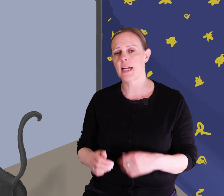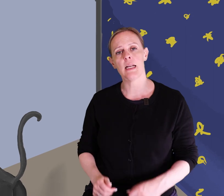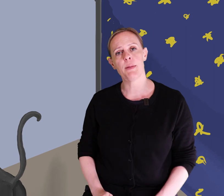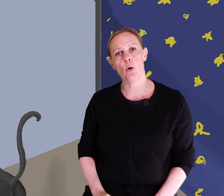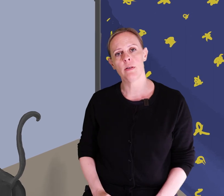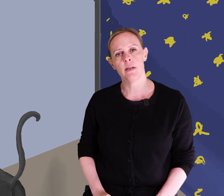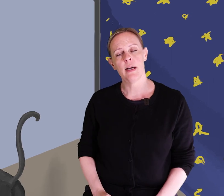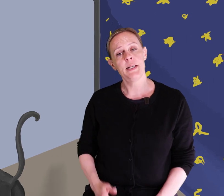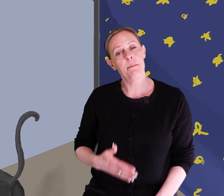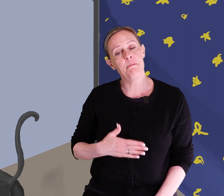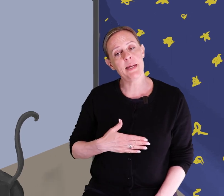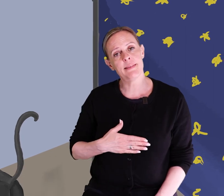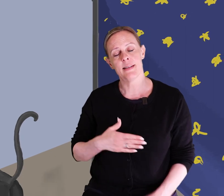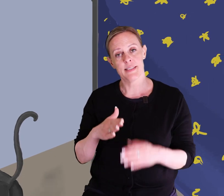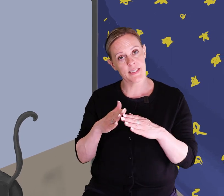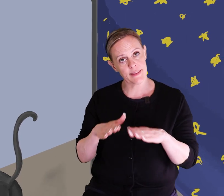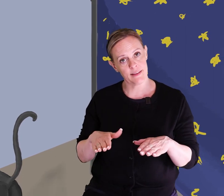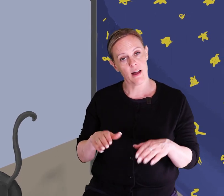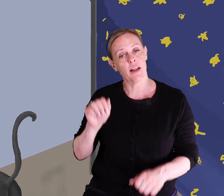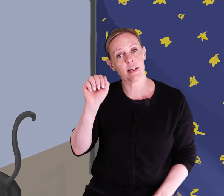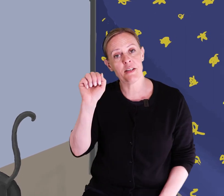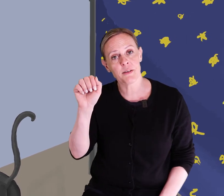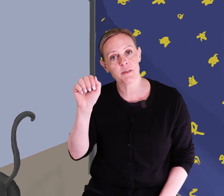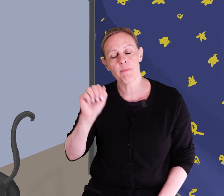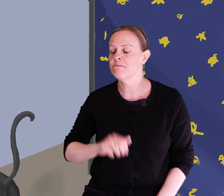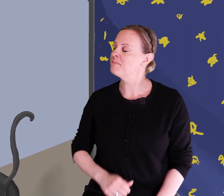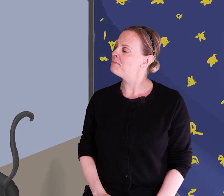säger lilla Mjau det är mitt sätt att knacka